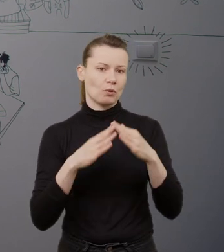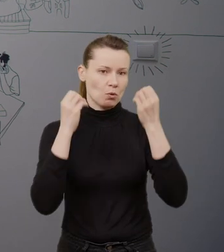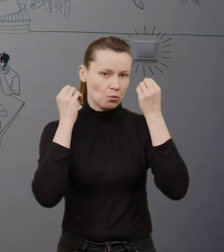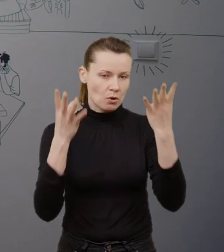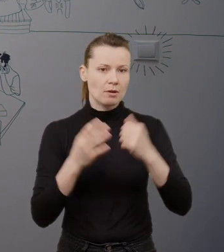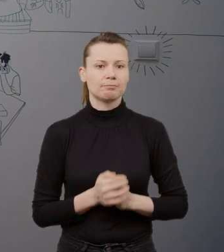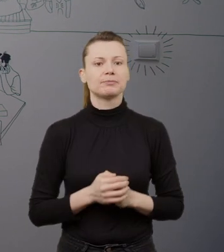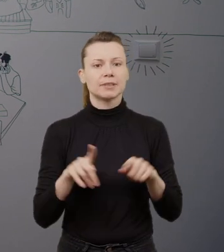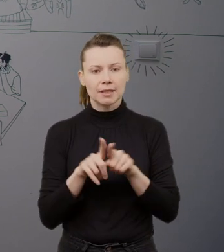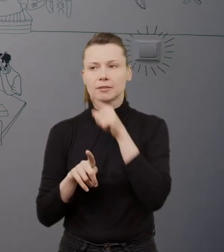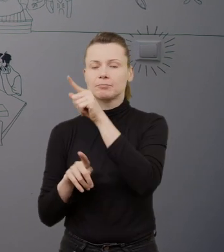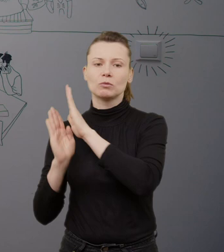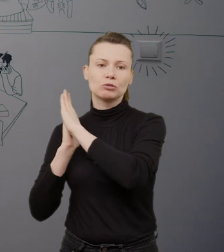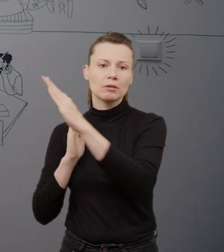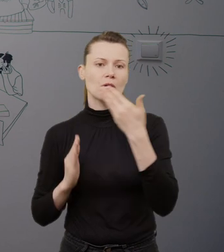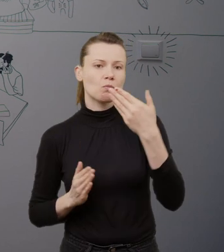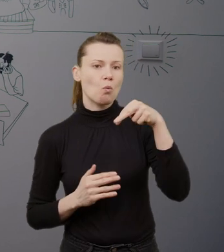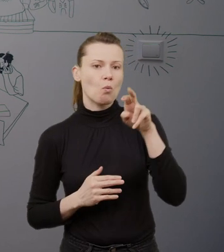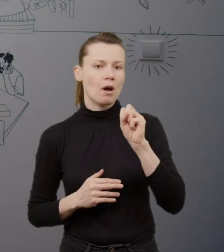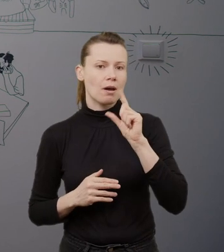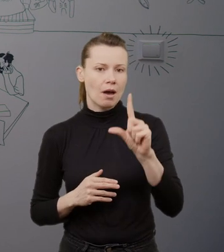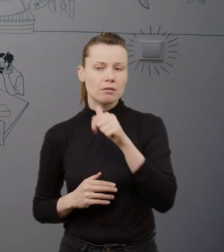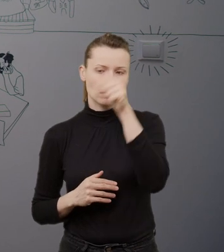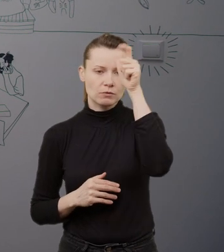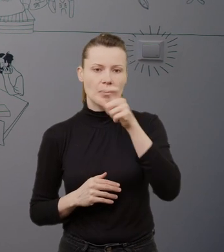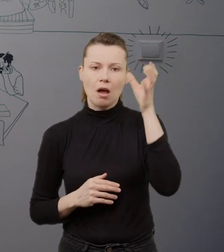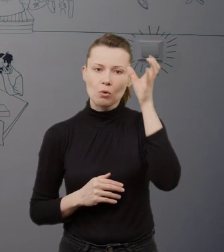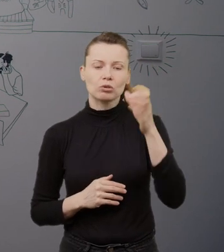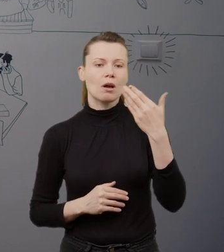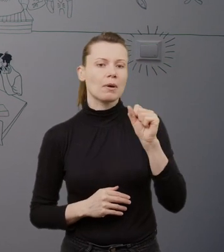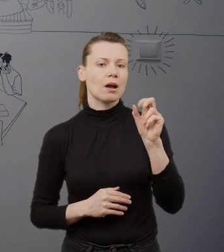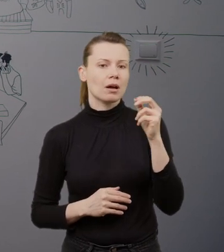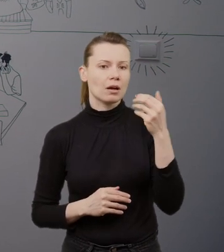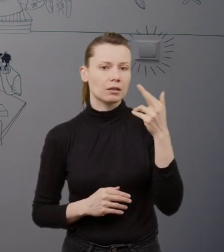którzy biorą udział w zajęciach w Dzielnicowym Domu Kultury „Węglin”, a za mną, do zobaczenia zawsze,